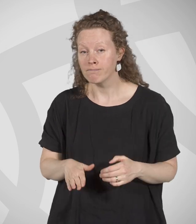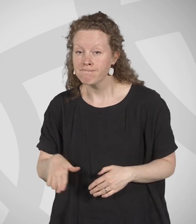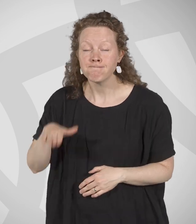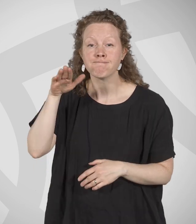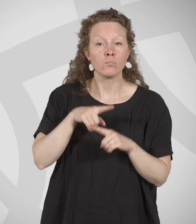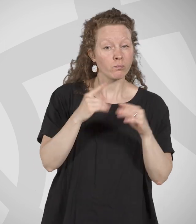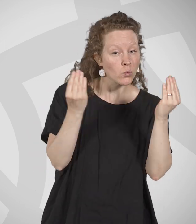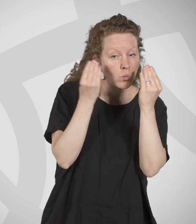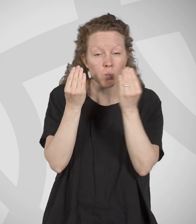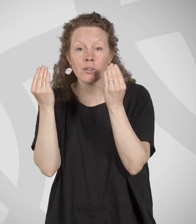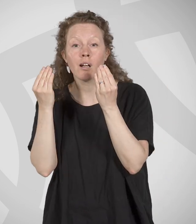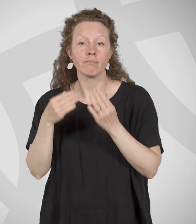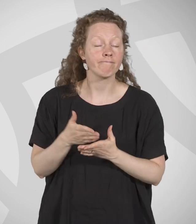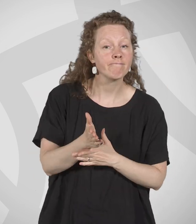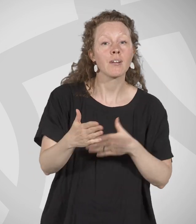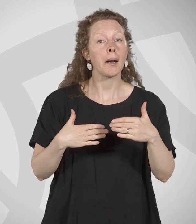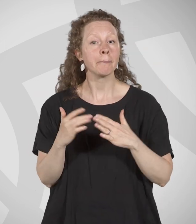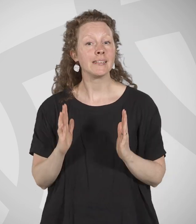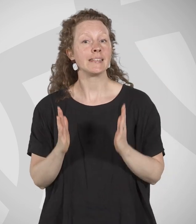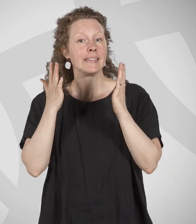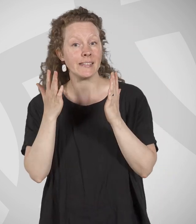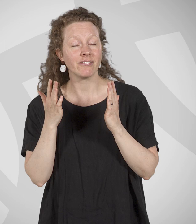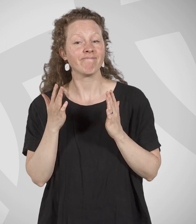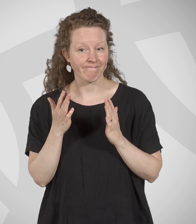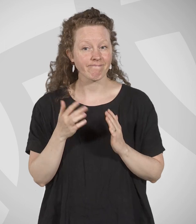och fortsätter till studier och ända till arbetslivet.